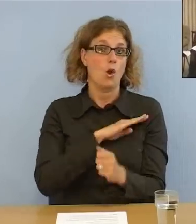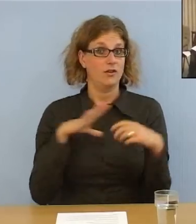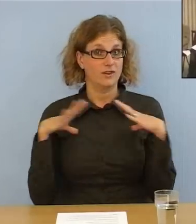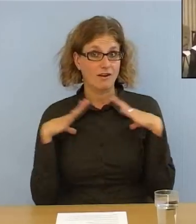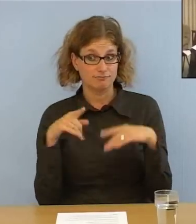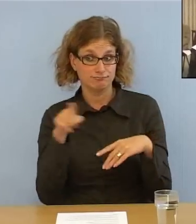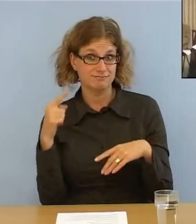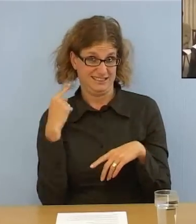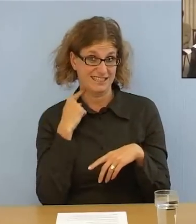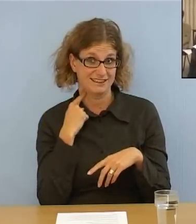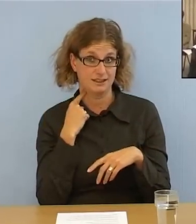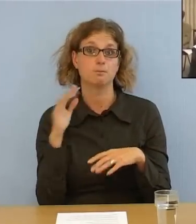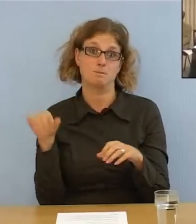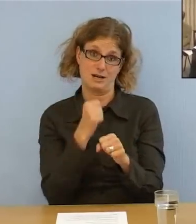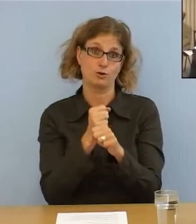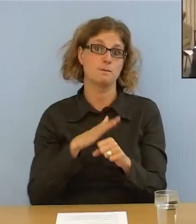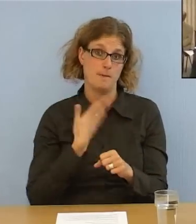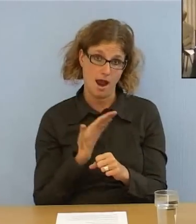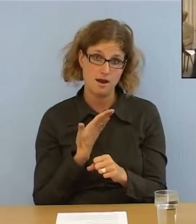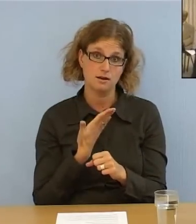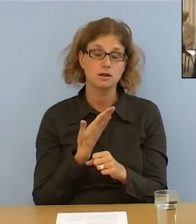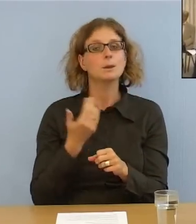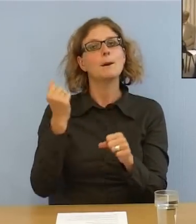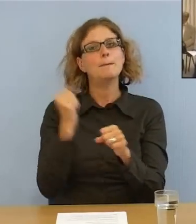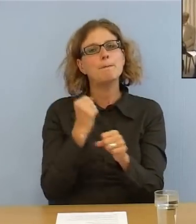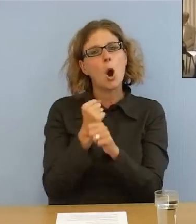Ook de vrijwilligers die daar zin in hebben, mogen meedoen aan de cursus.